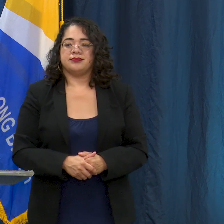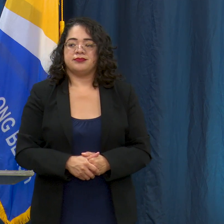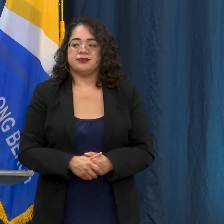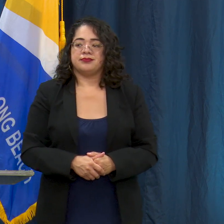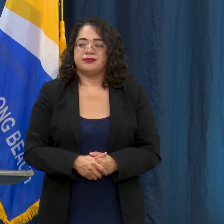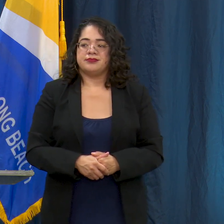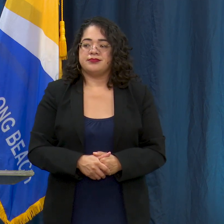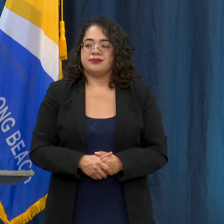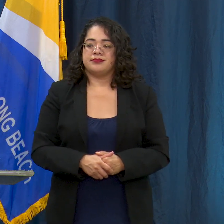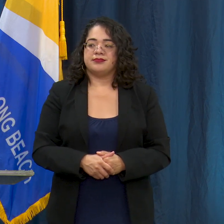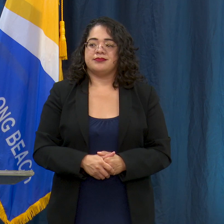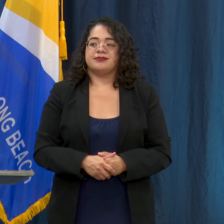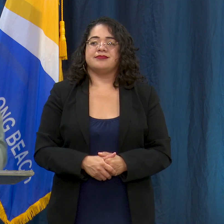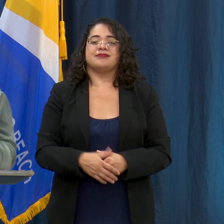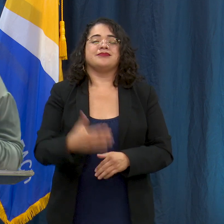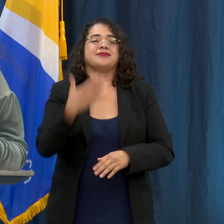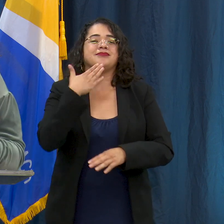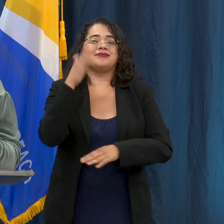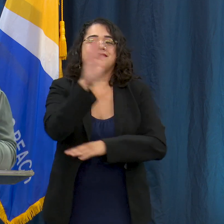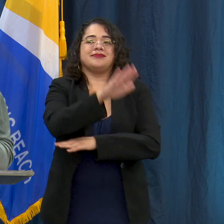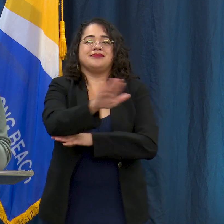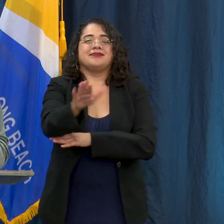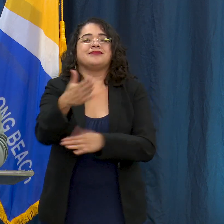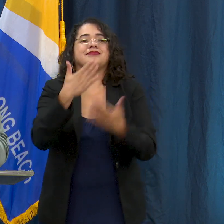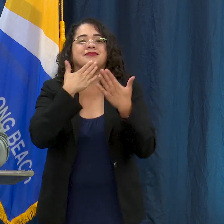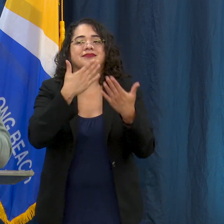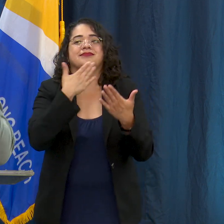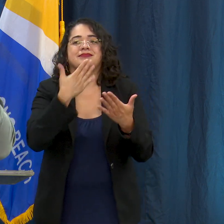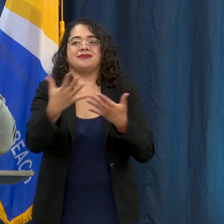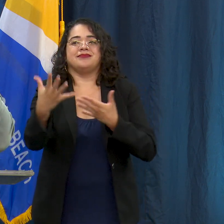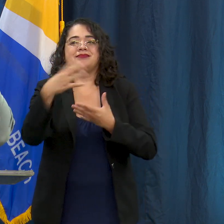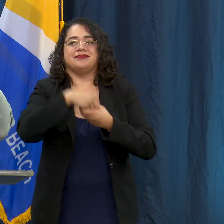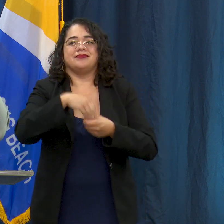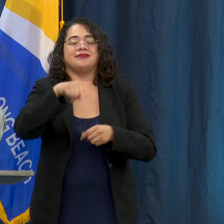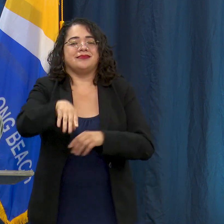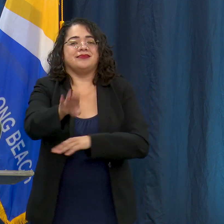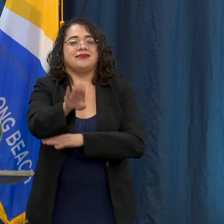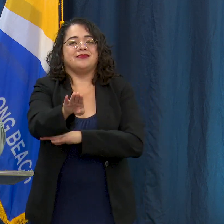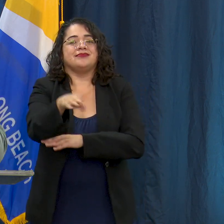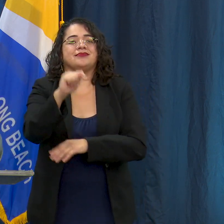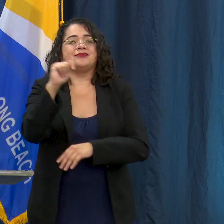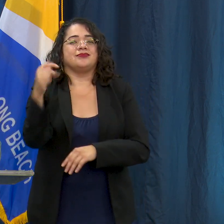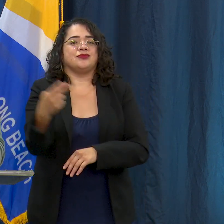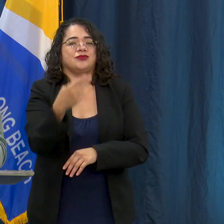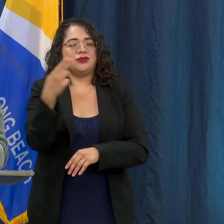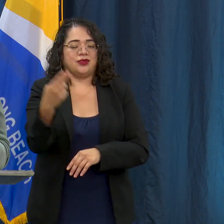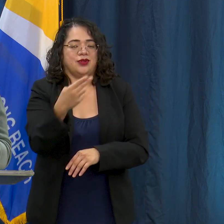Muy buenas tardes. Gracias puedas con nosotros esta tarde lunes vamos a